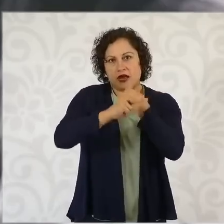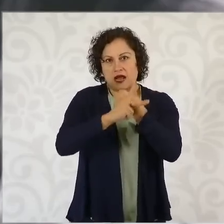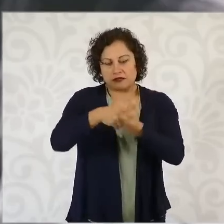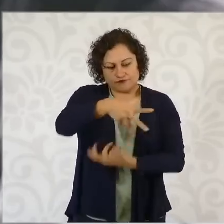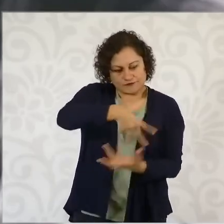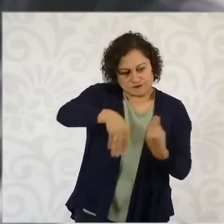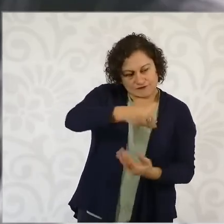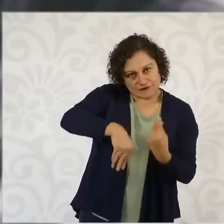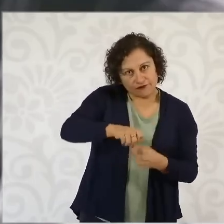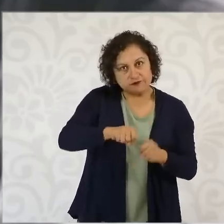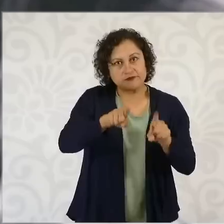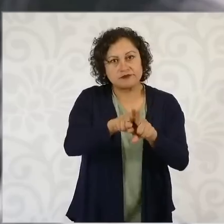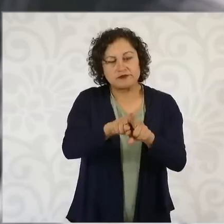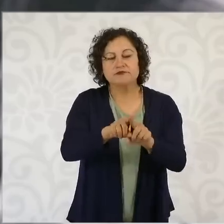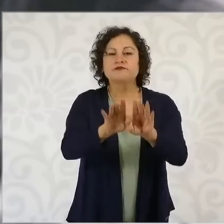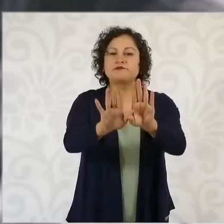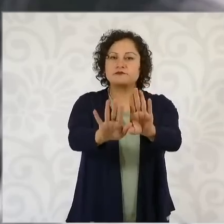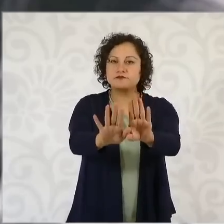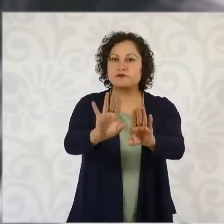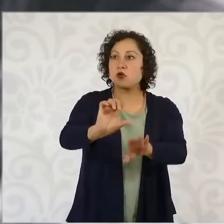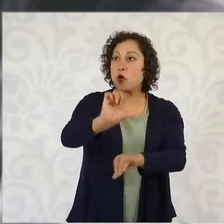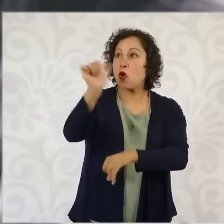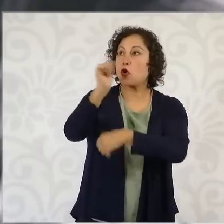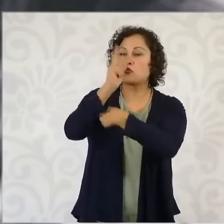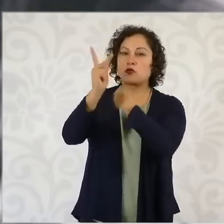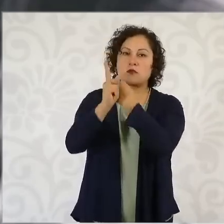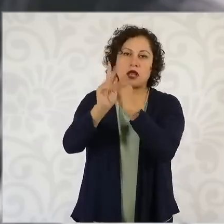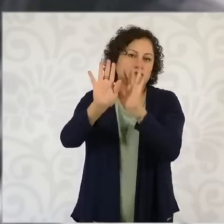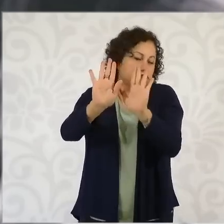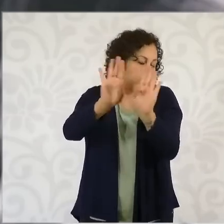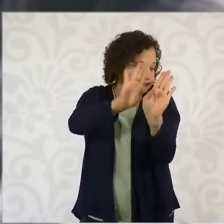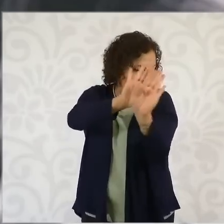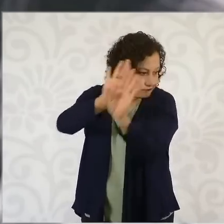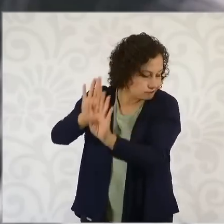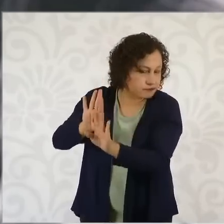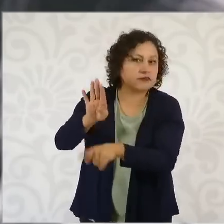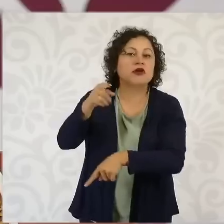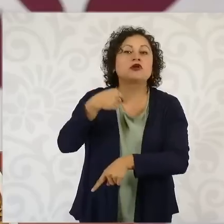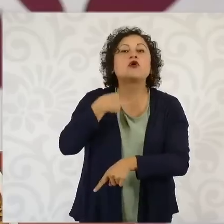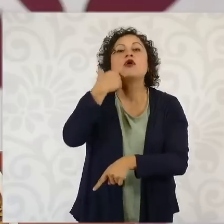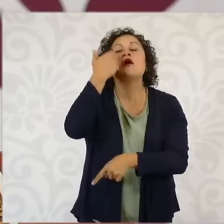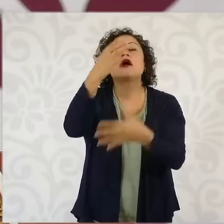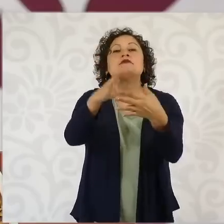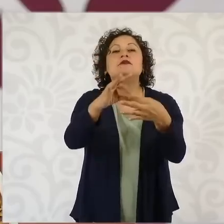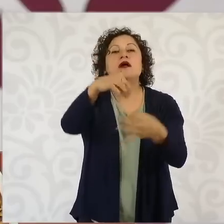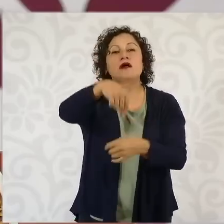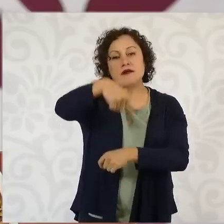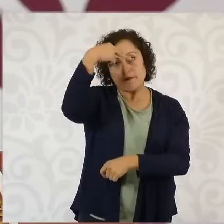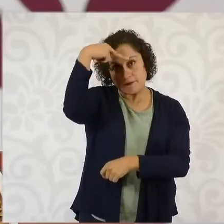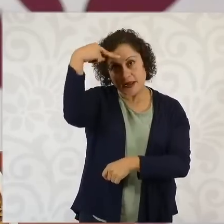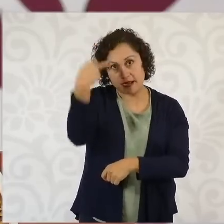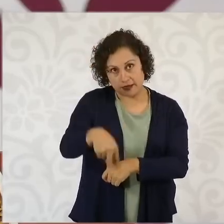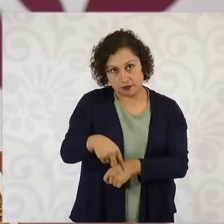referir al resto del mundo nos corresponde hablar de México hay muchos estudios que muestran como la